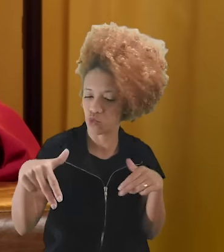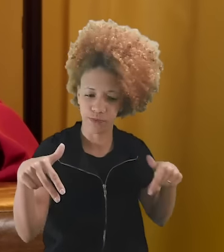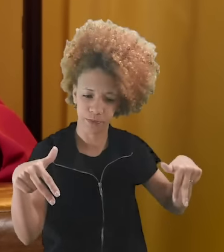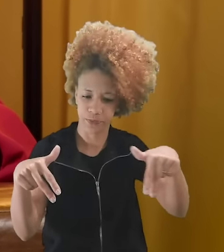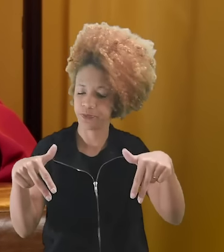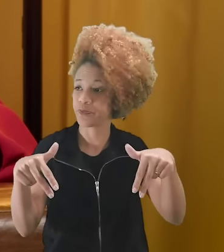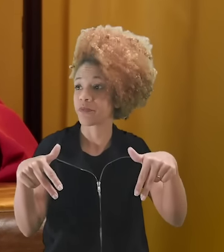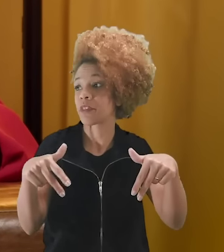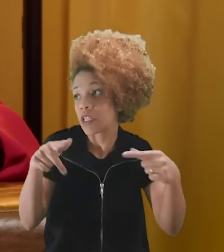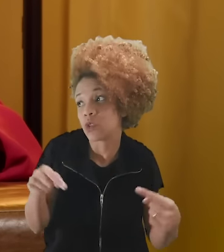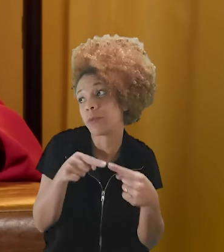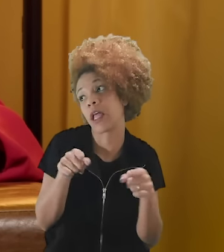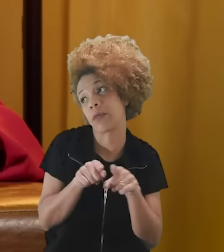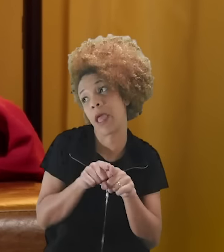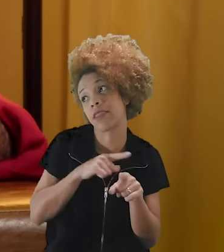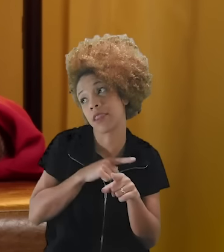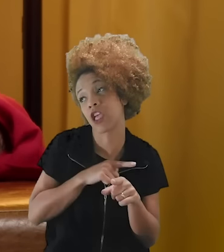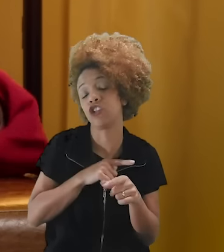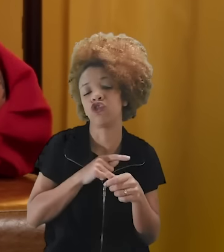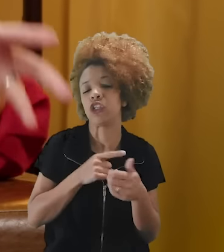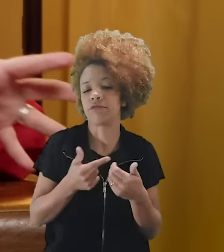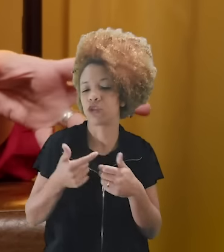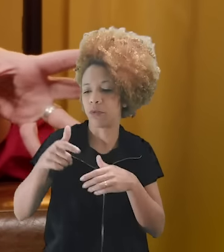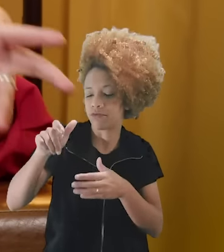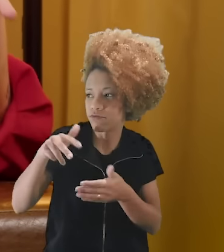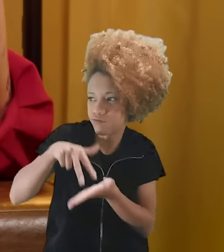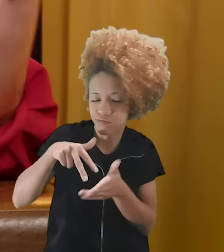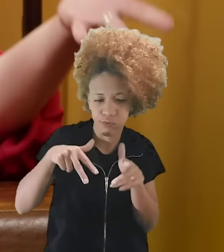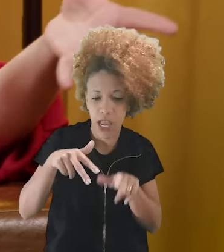Defensores e os atacantes TM o objetivo de colocar o dispositivo no chão que é a a C4